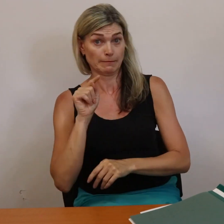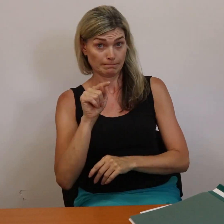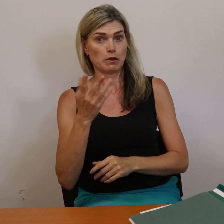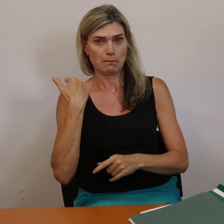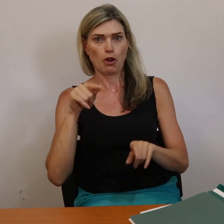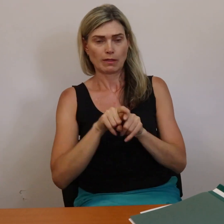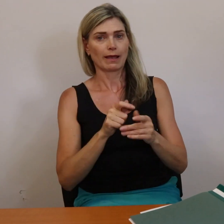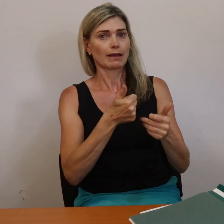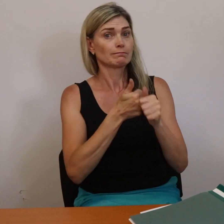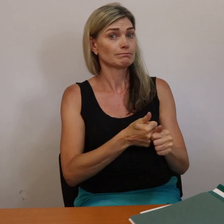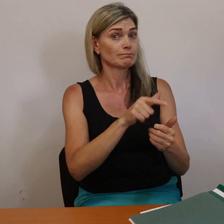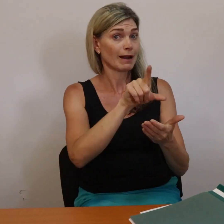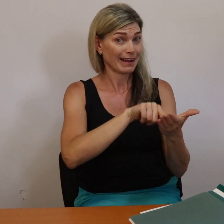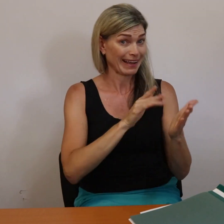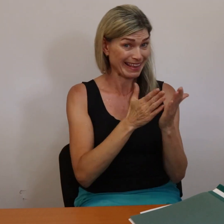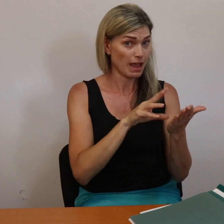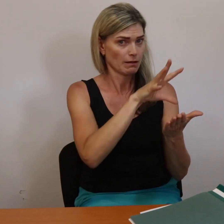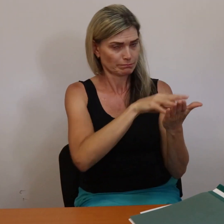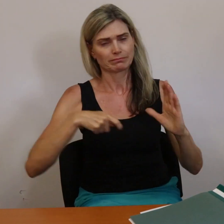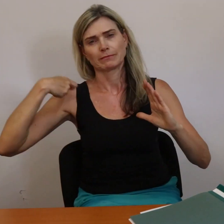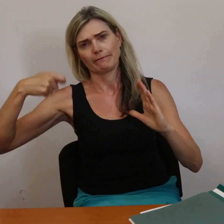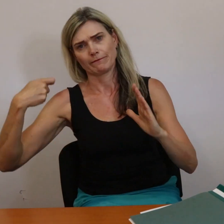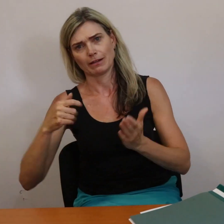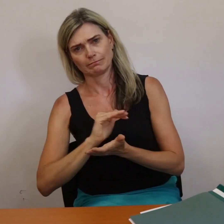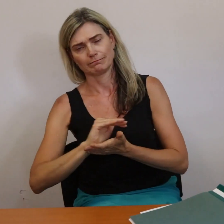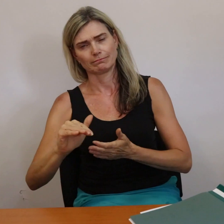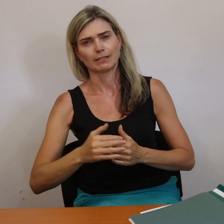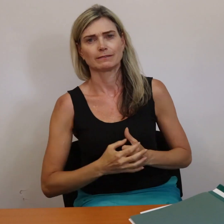se dočkal také filmového zpracování.